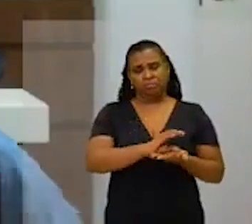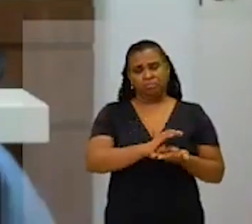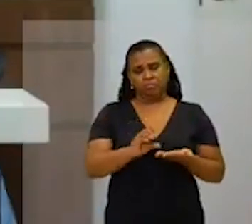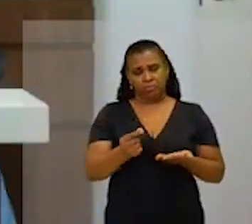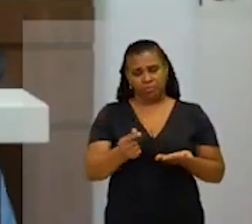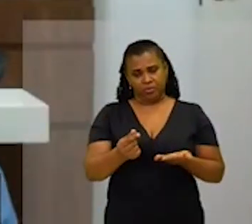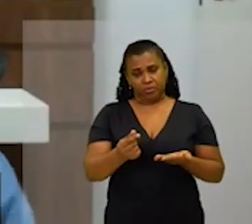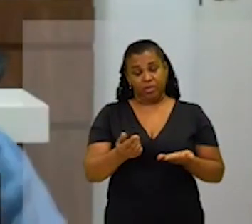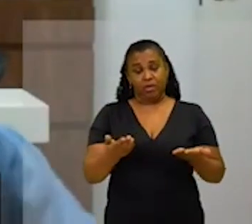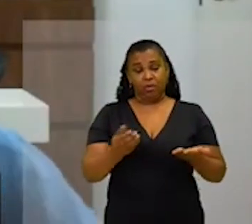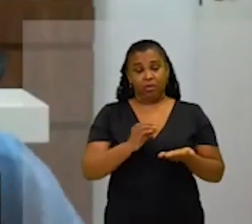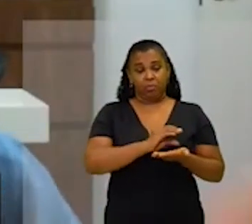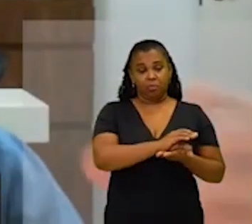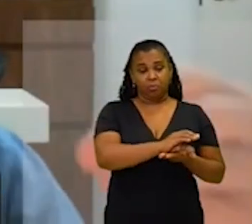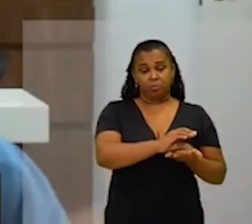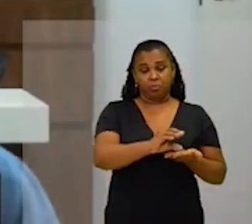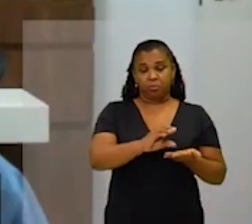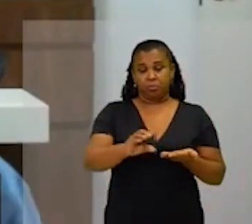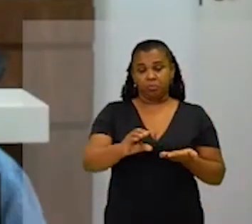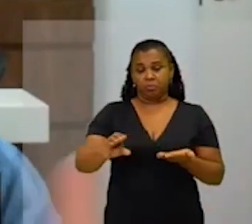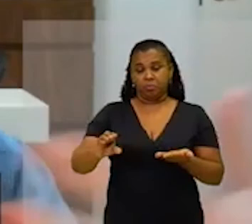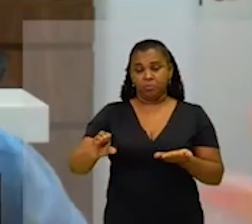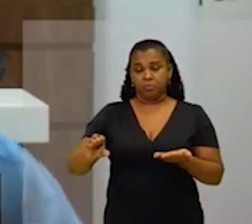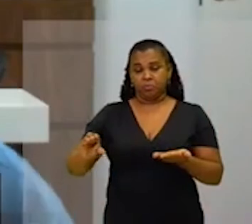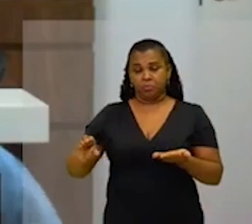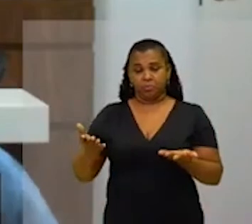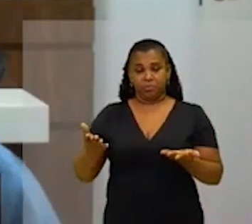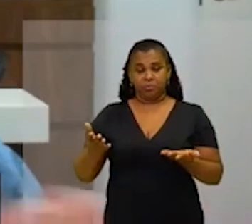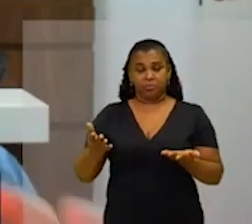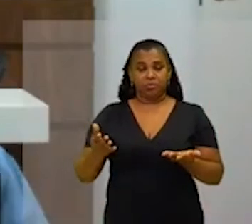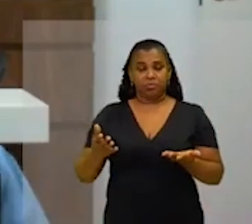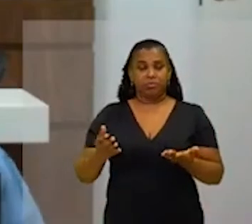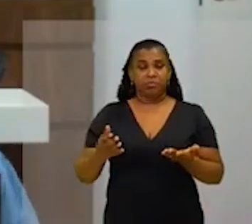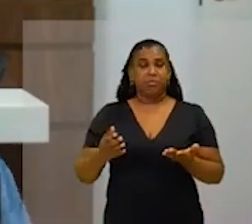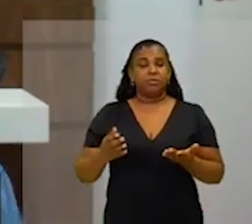coisas que muita gente tiver dando um pouco dinheiro gente uma do financiamento pode